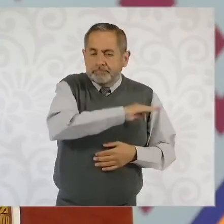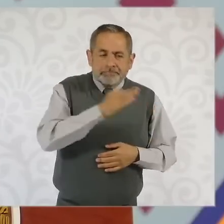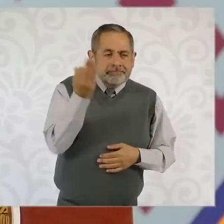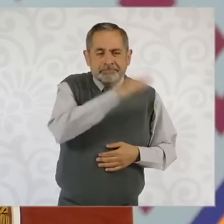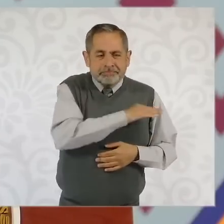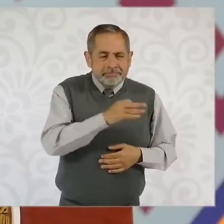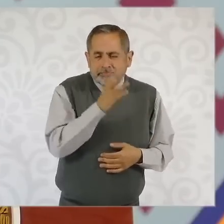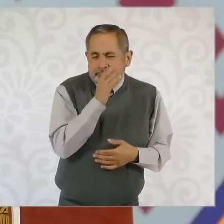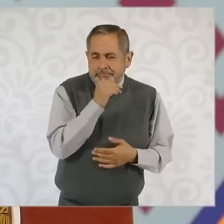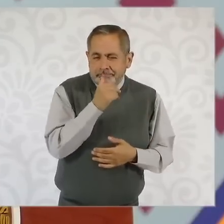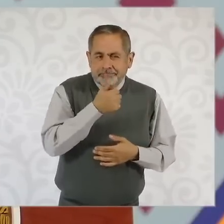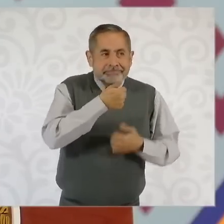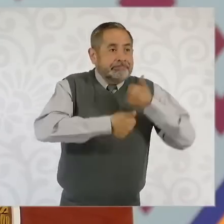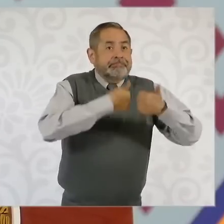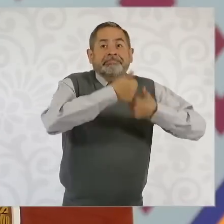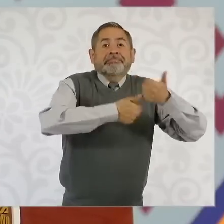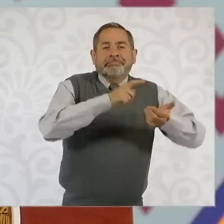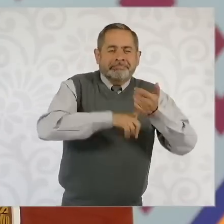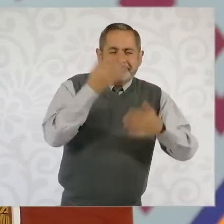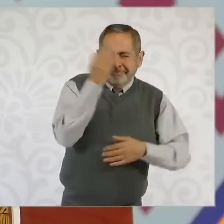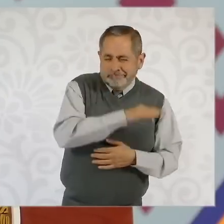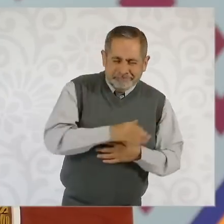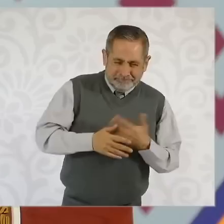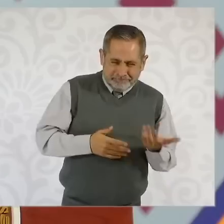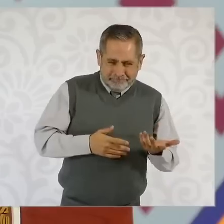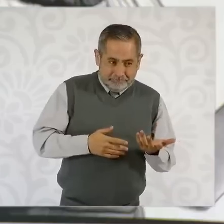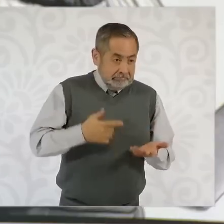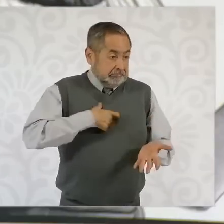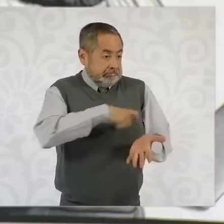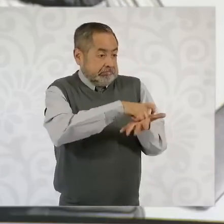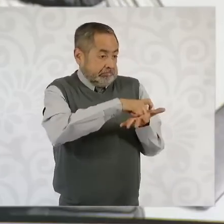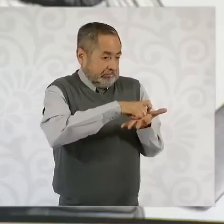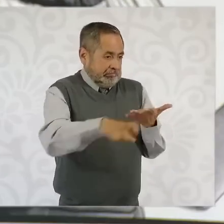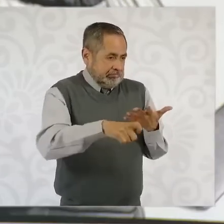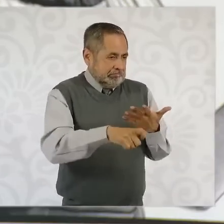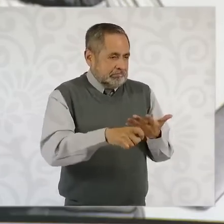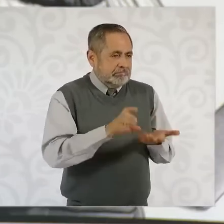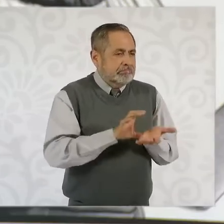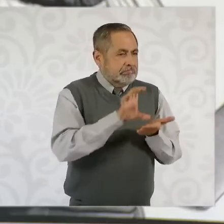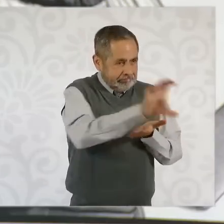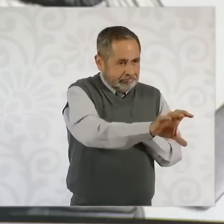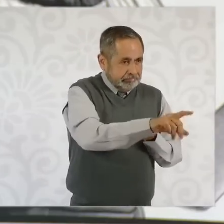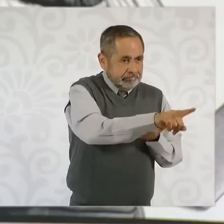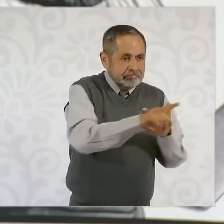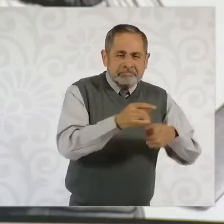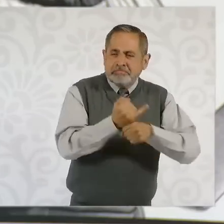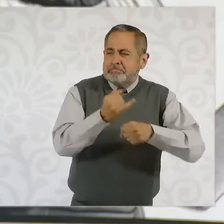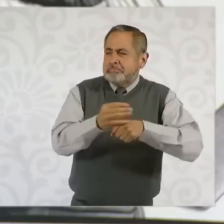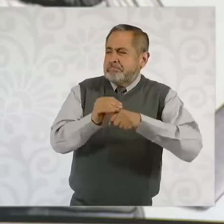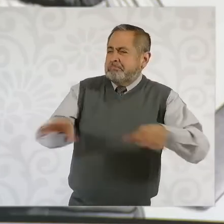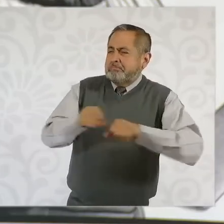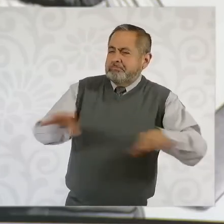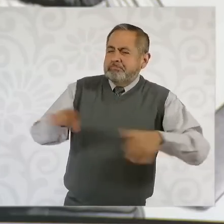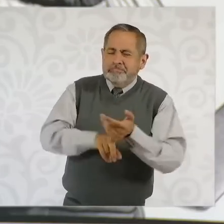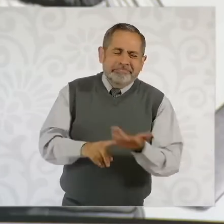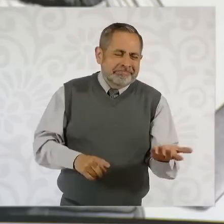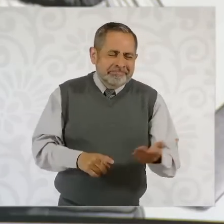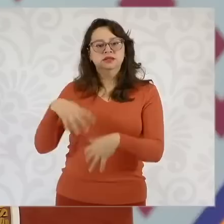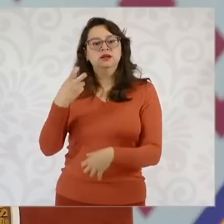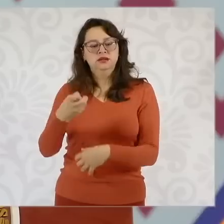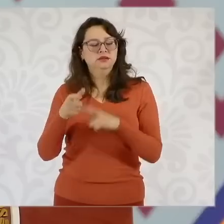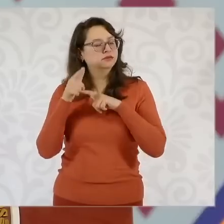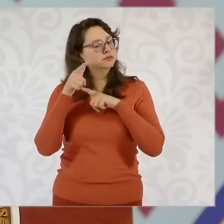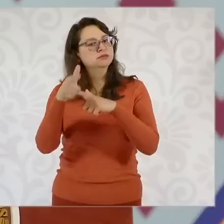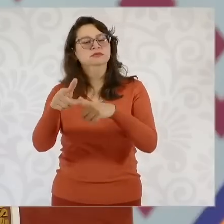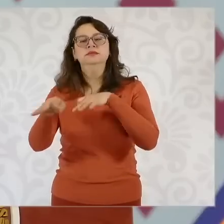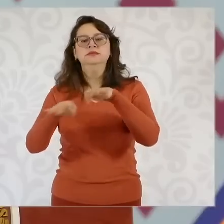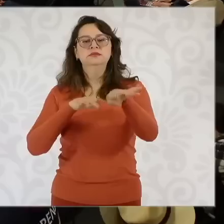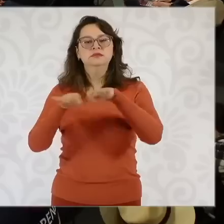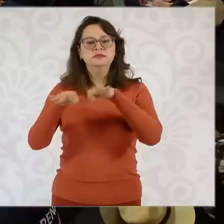la cantidad de cuentas que son compradas para generar tendencias No gracias por la respuesta